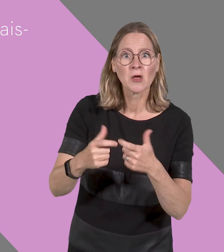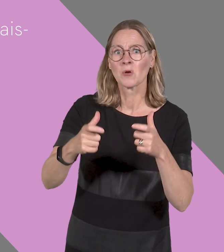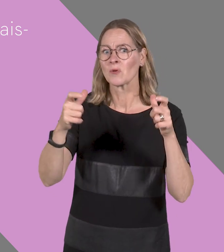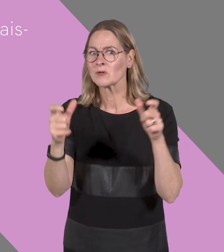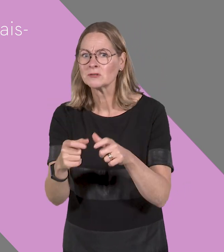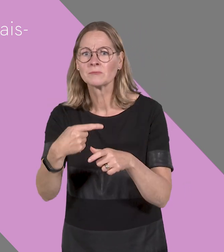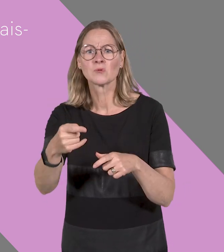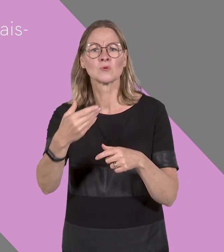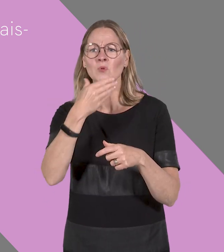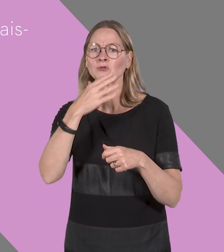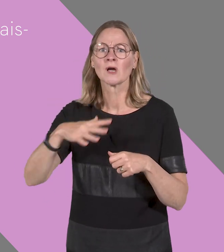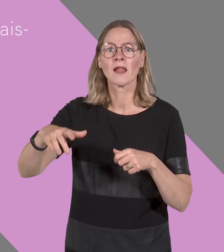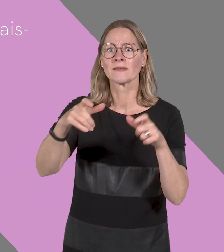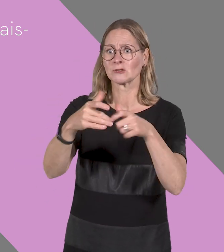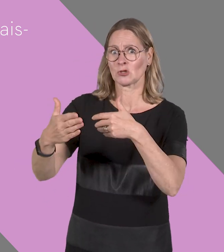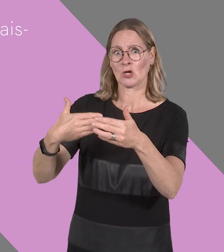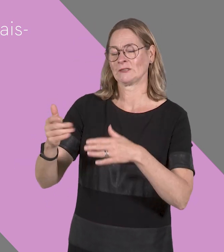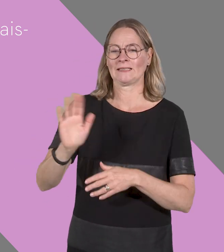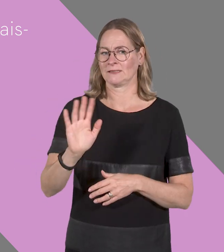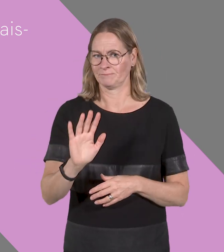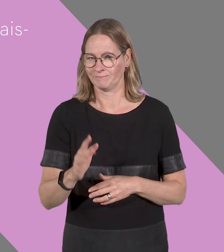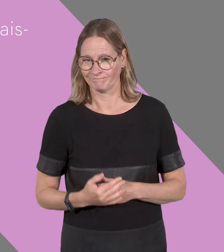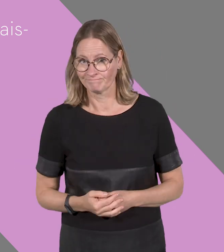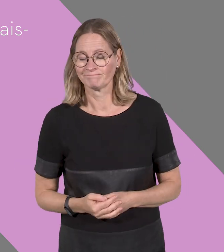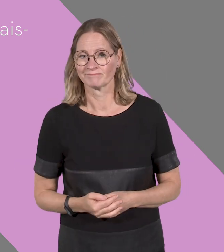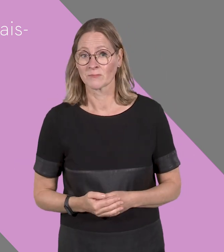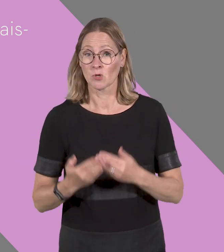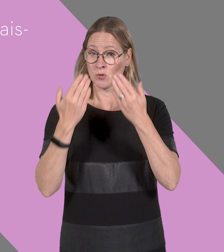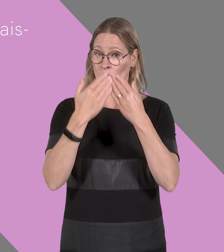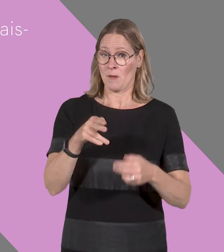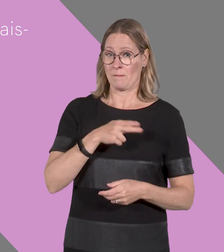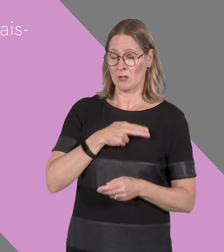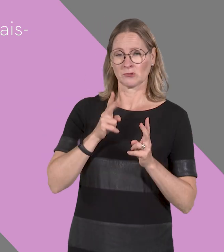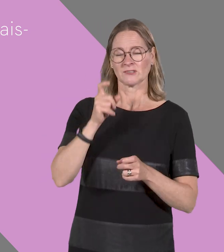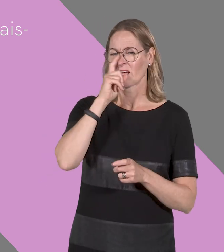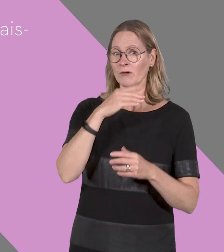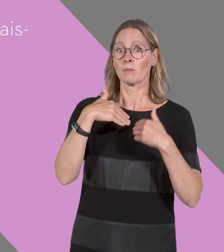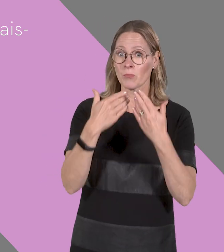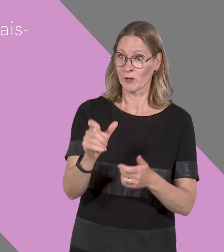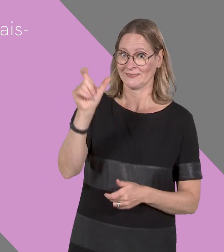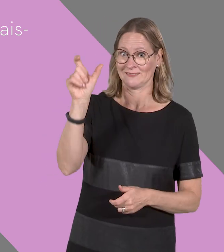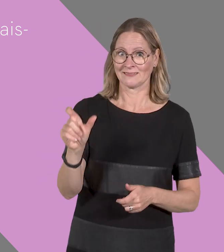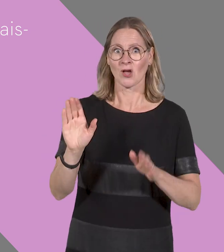kuurojenyhdistyksiin tai muihin nuorisoalan järjestöihin. Kunniapalkintoa ei myöskään voida myöntää henkilölle, -